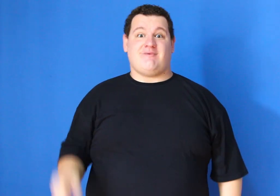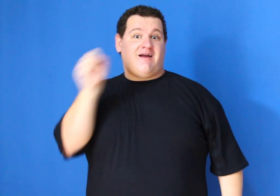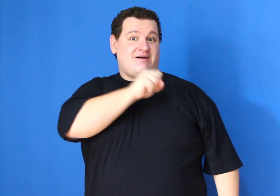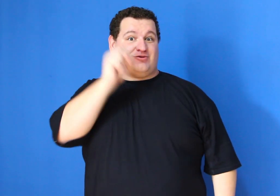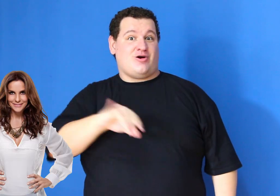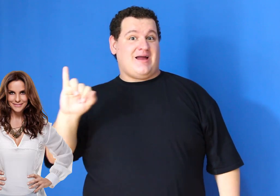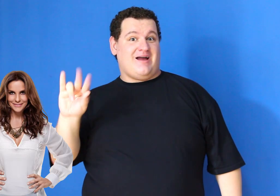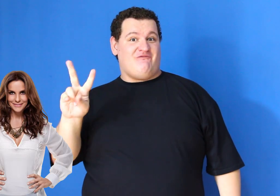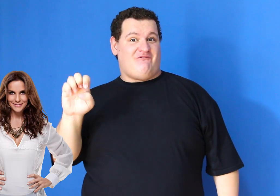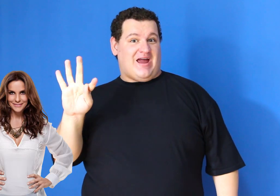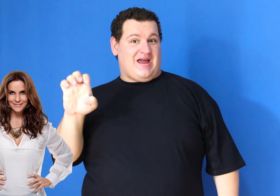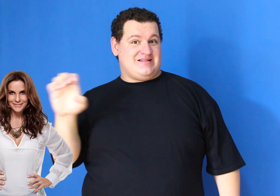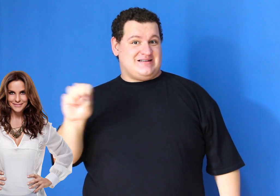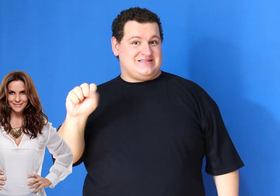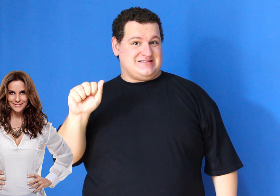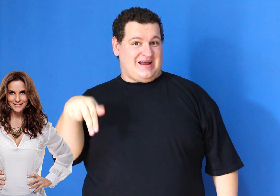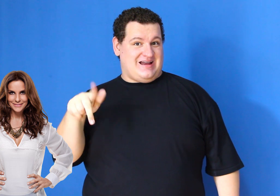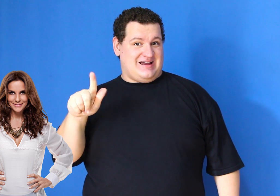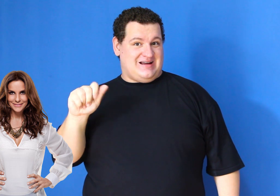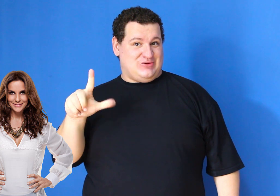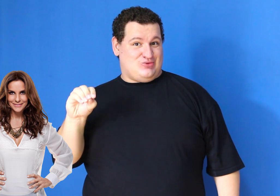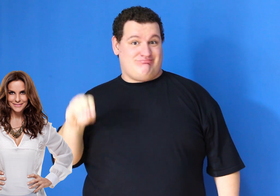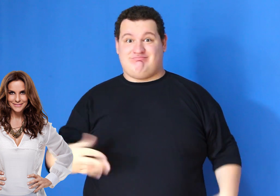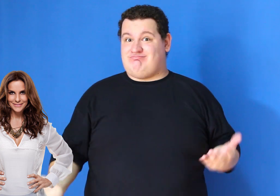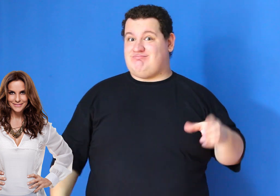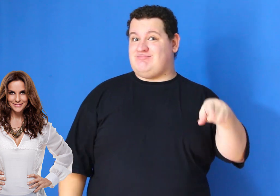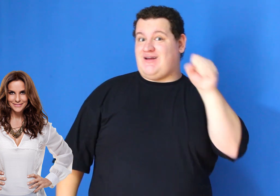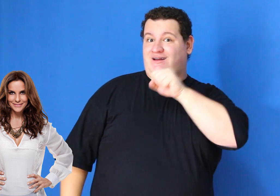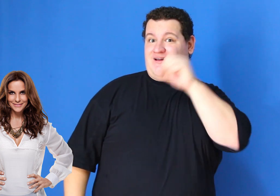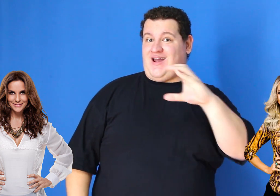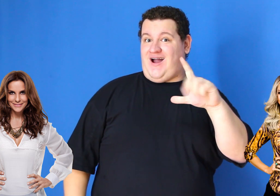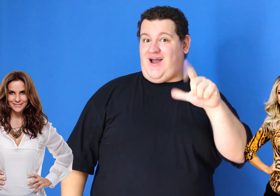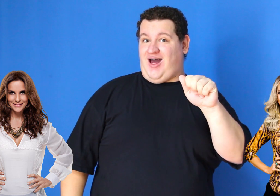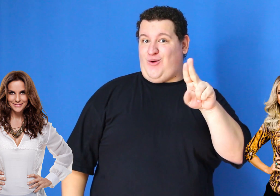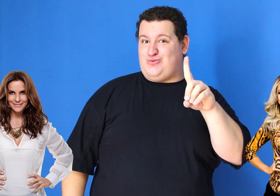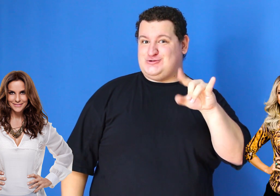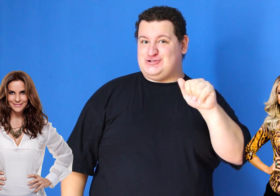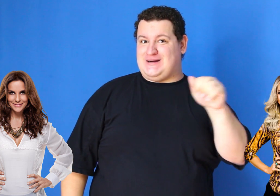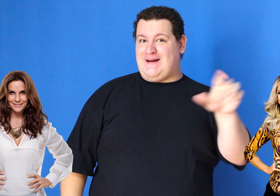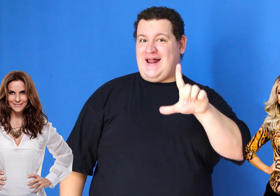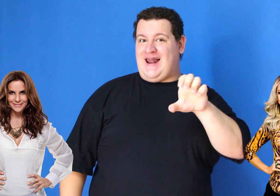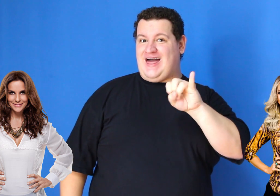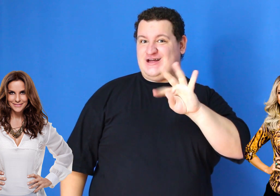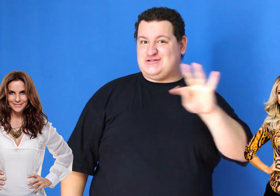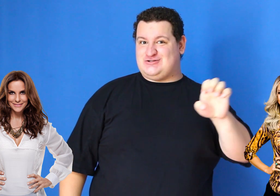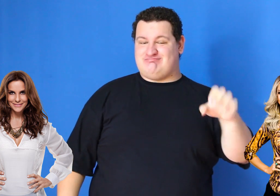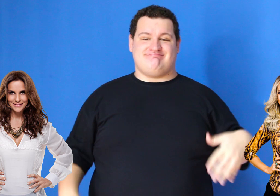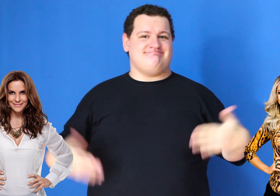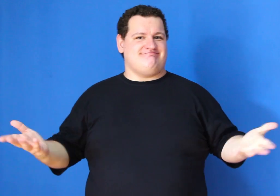Ivete Sangalo e Claudia Leitte.